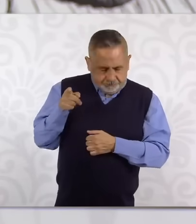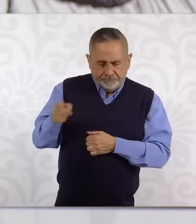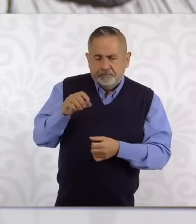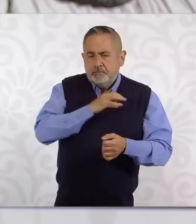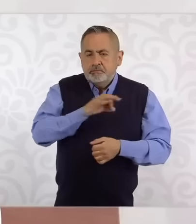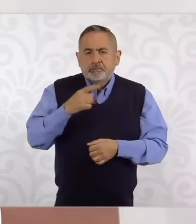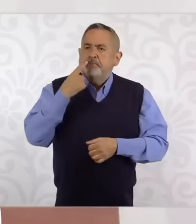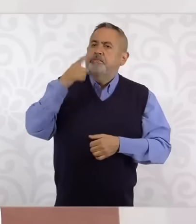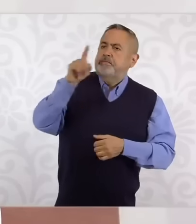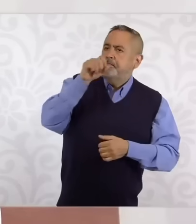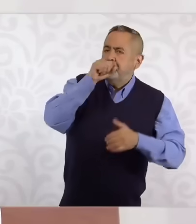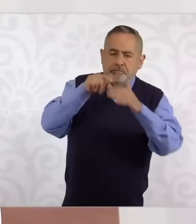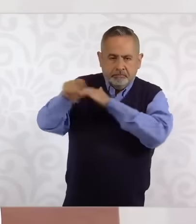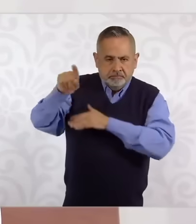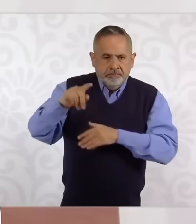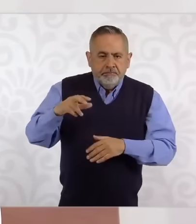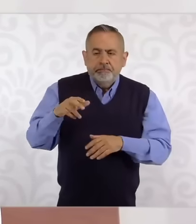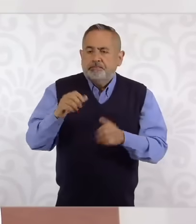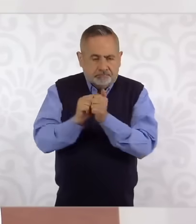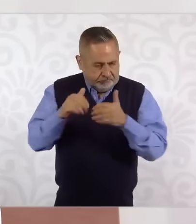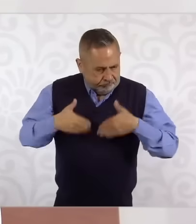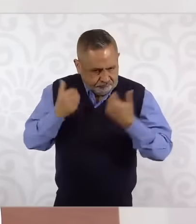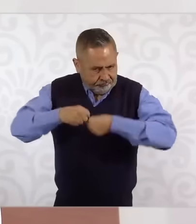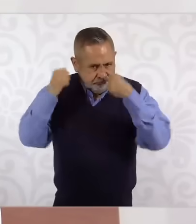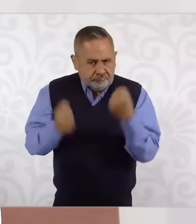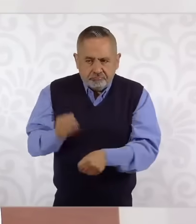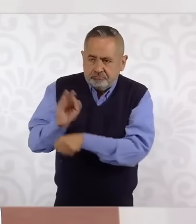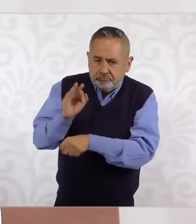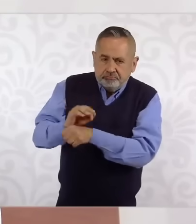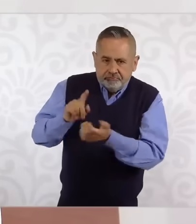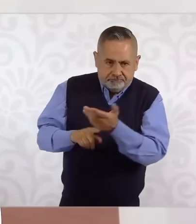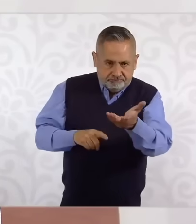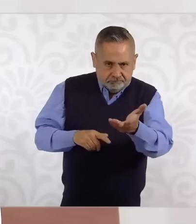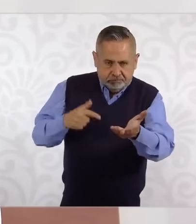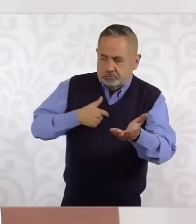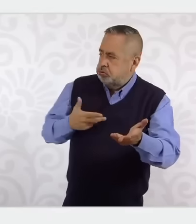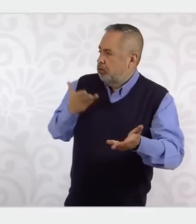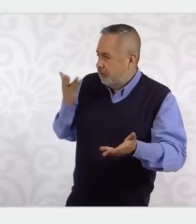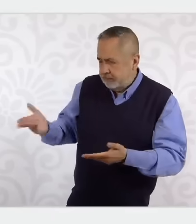pueda denunciar en un marco de toda confianza. Y eso es lo que le he pedido yo al ejército,